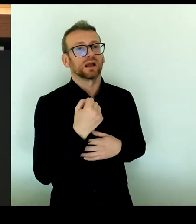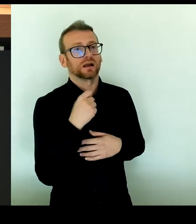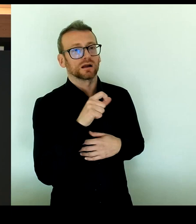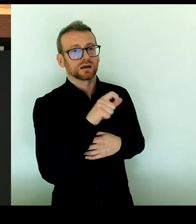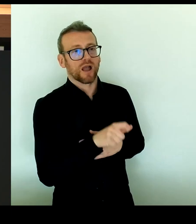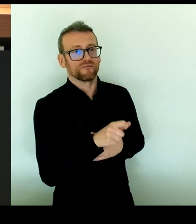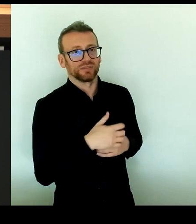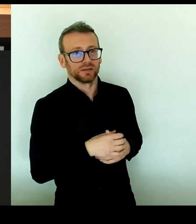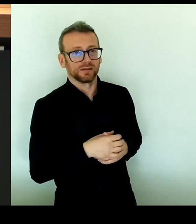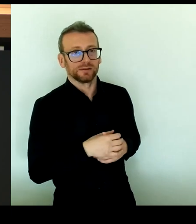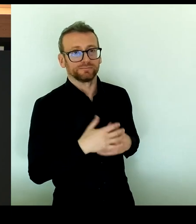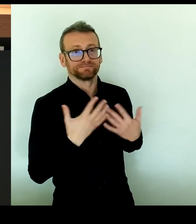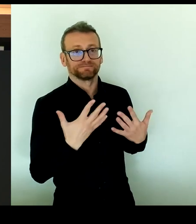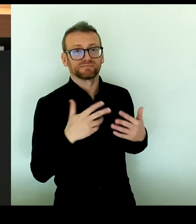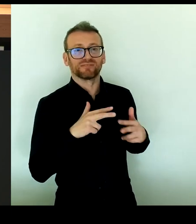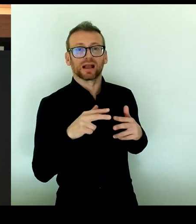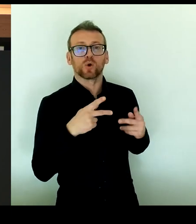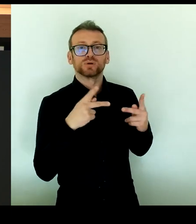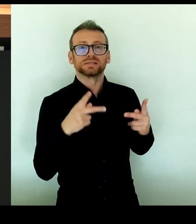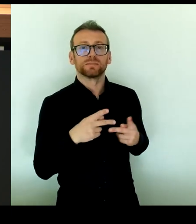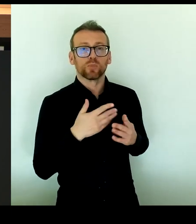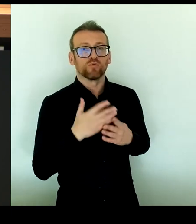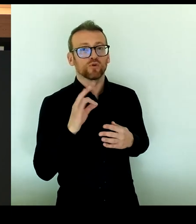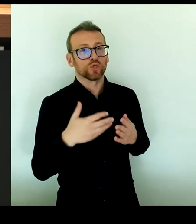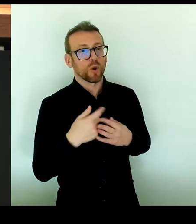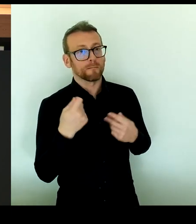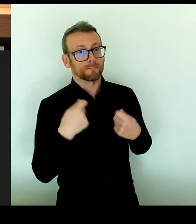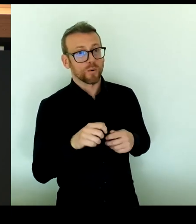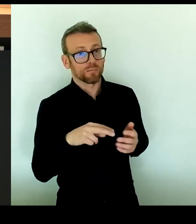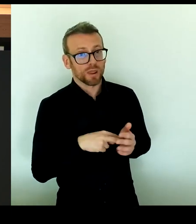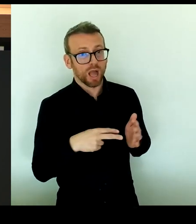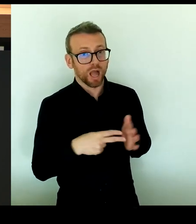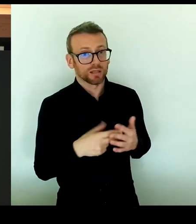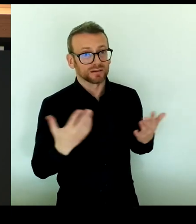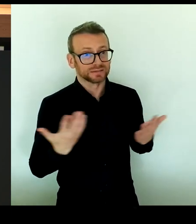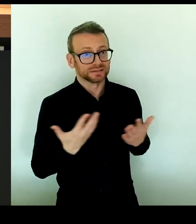Wir haben im Jahr 2019 mit 17, Vereinen, Initiativen und